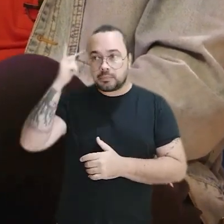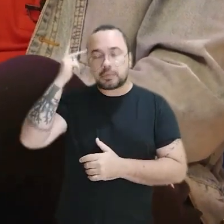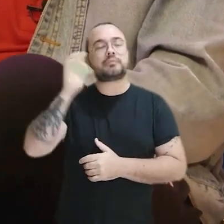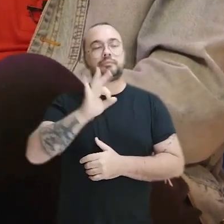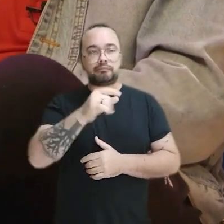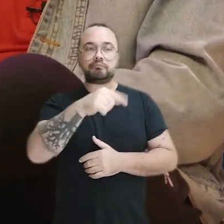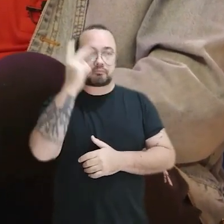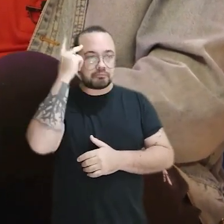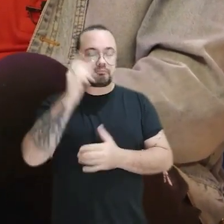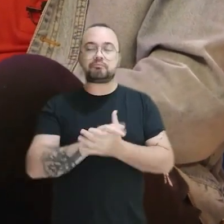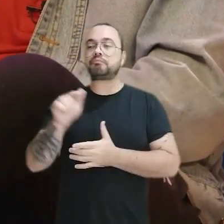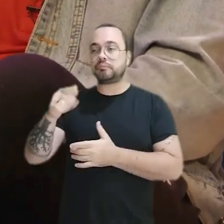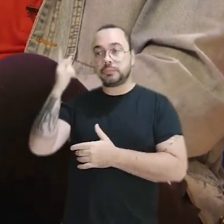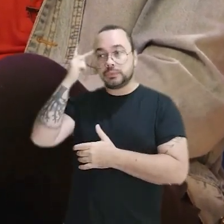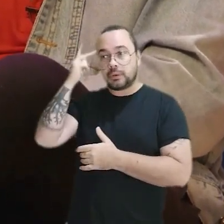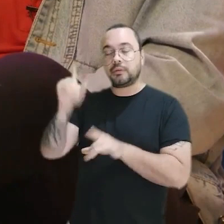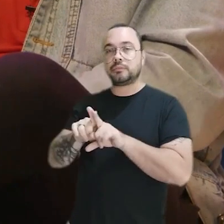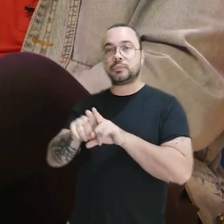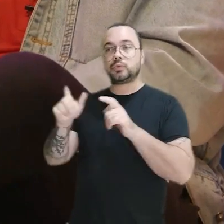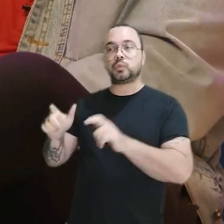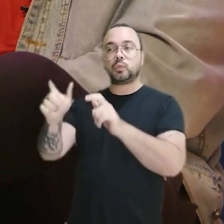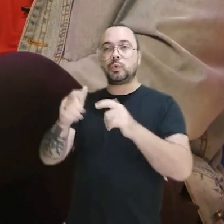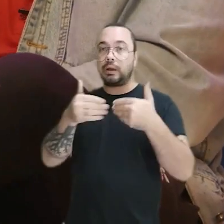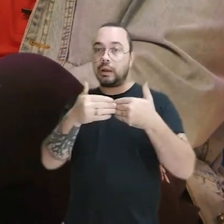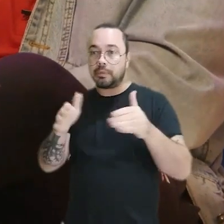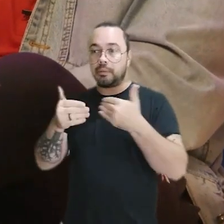Só em São Paulo e lugares que só abrem pra ter comédia,